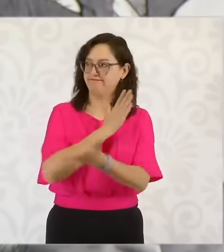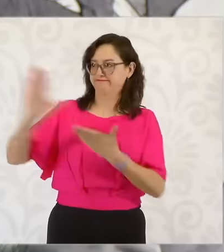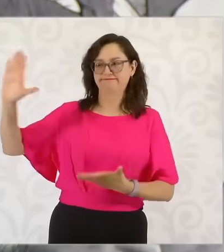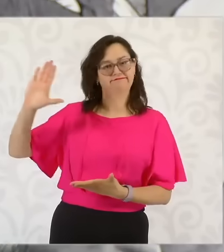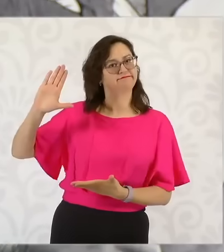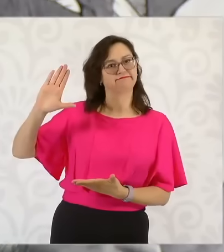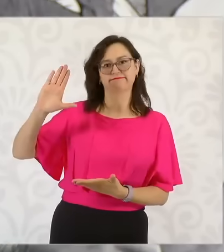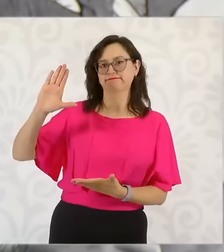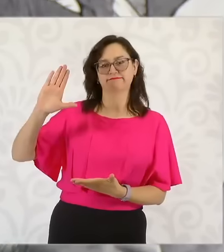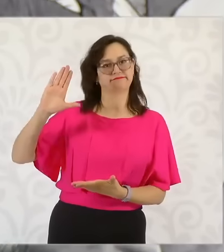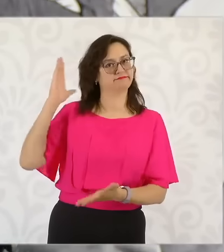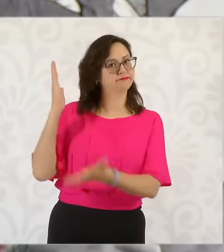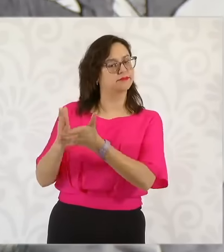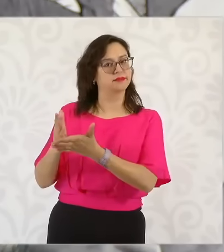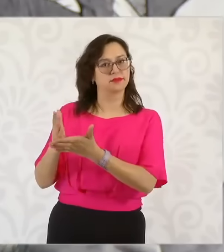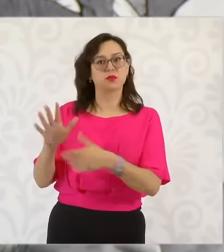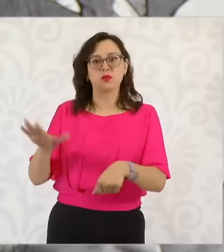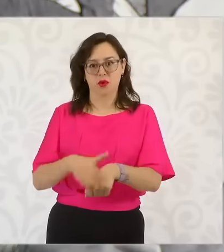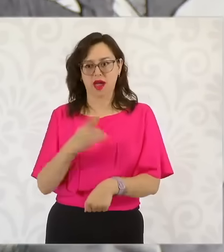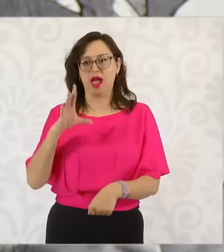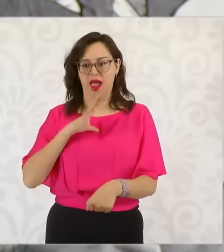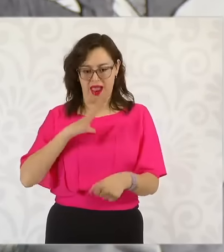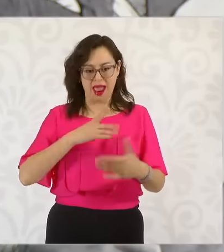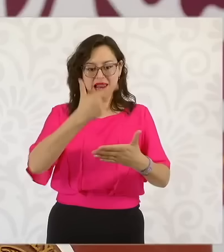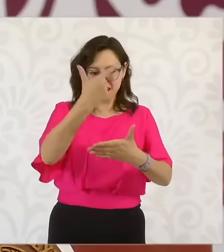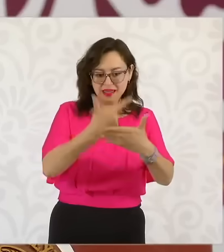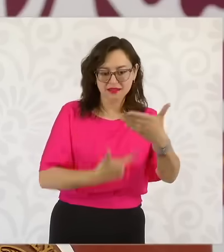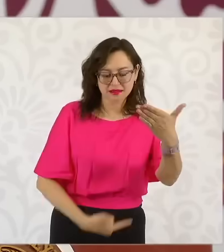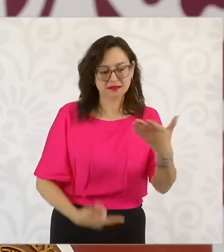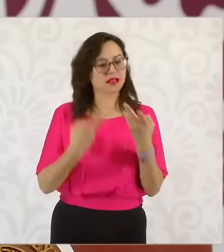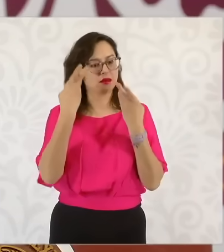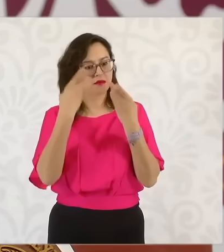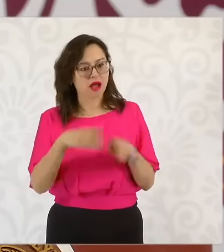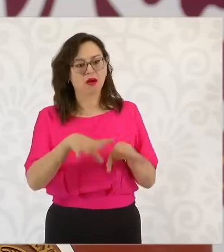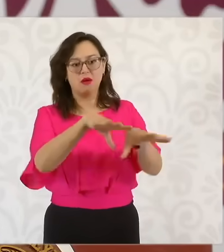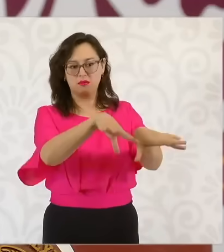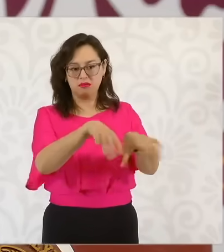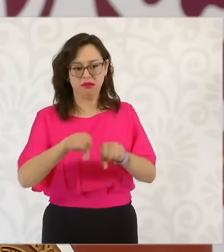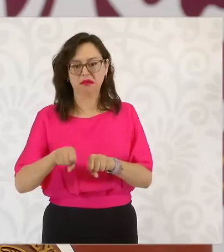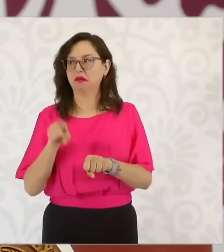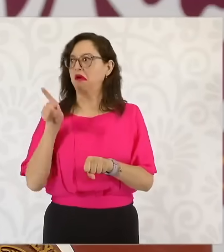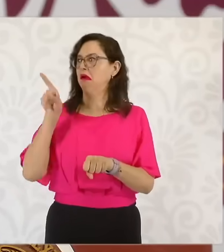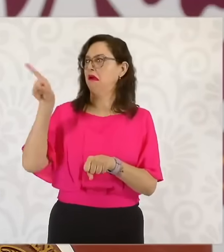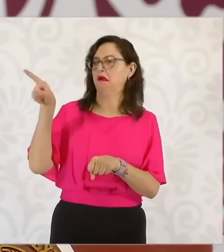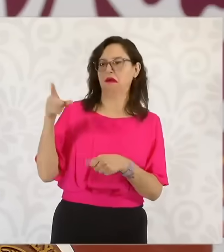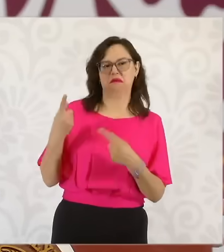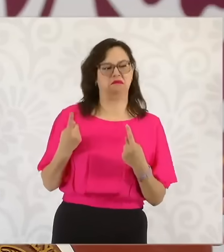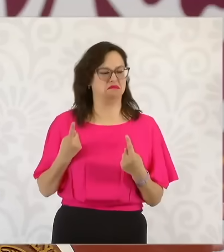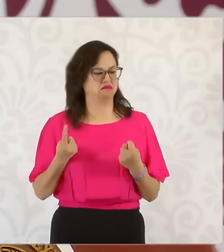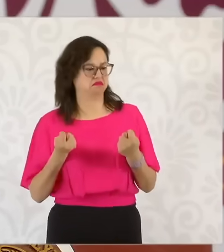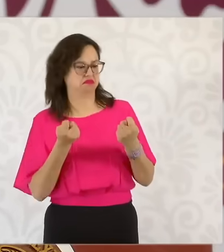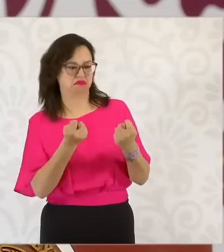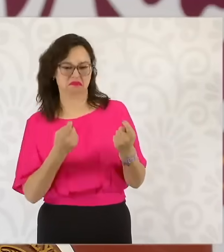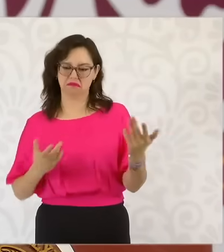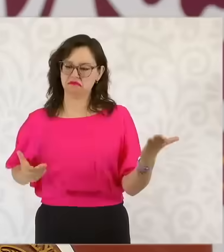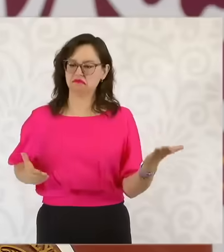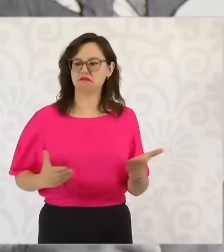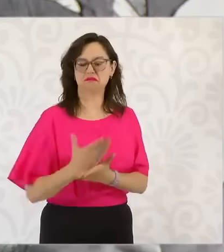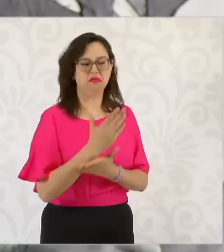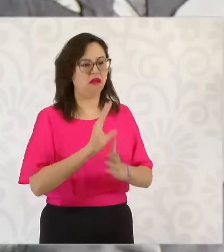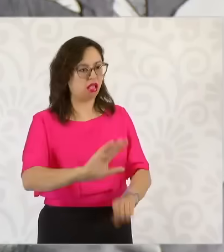personas bloqueadas su efectividad y por lo tanto la prevención que ese es el instrumento básico de